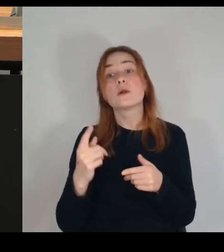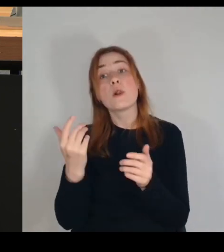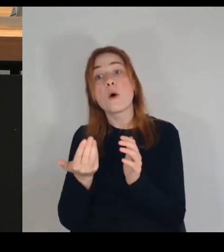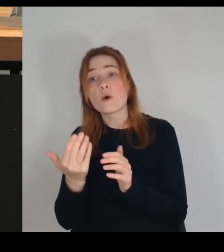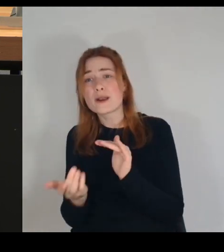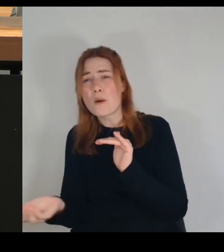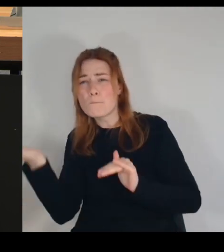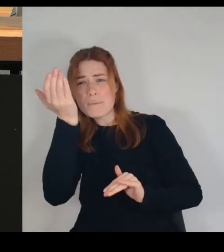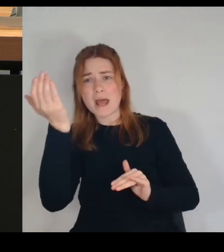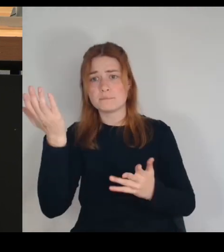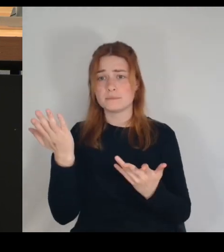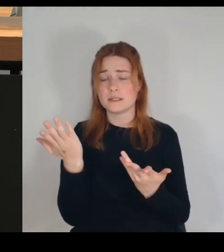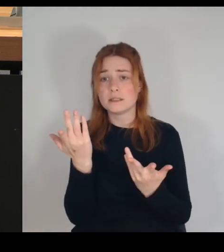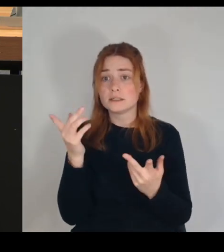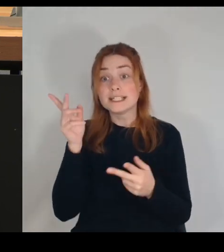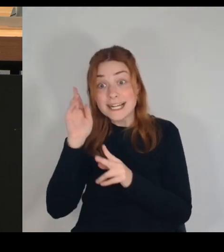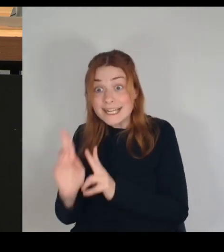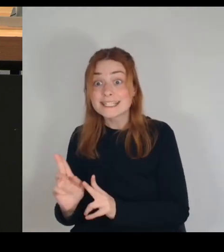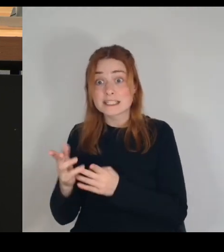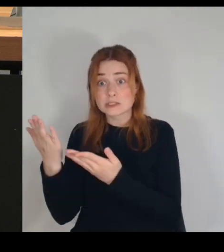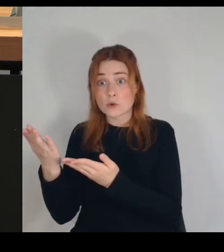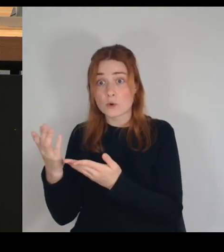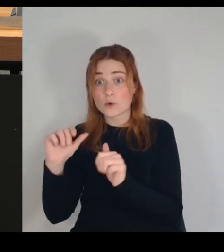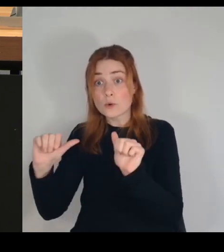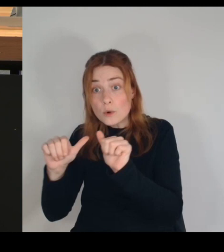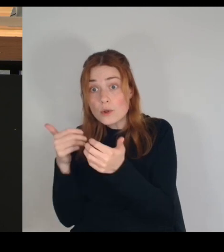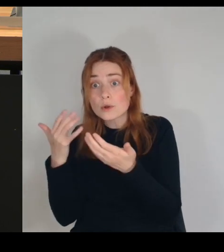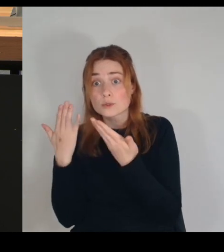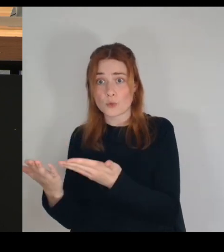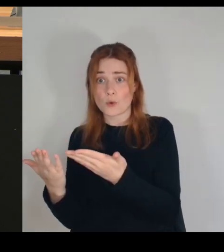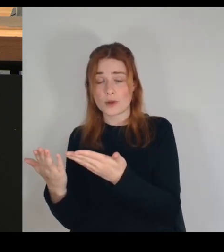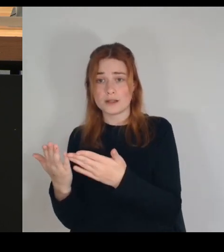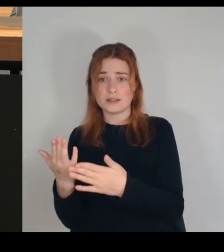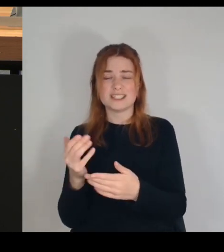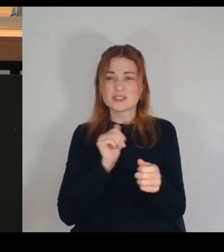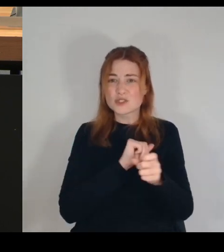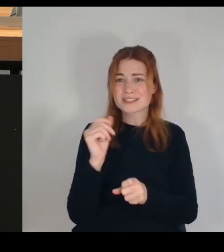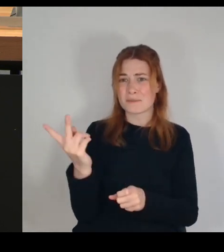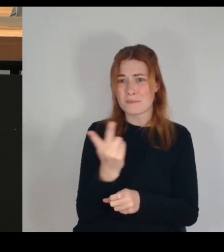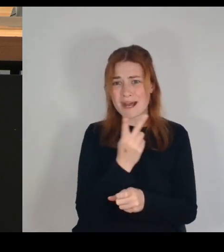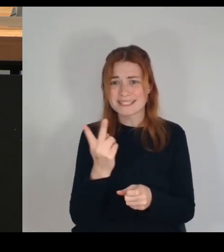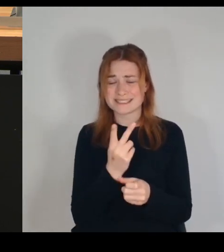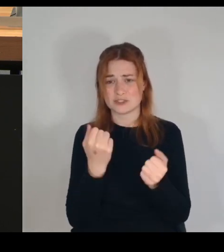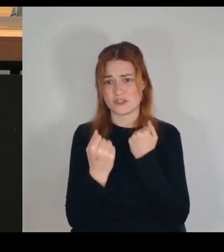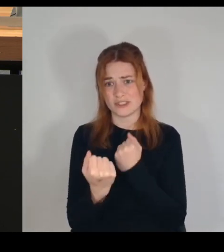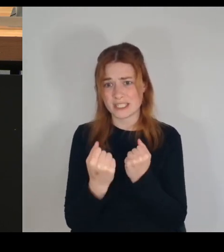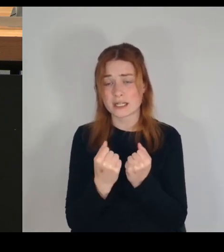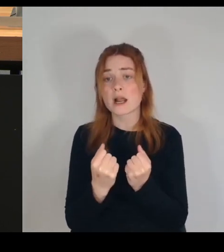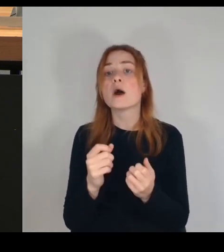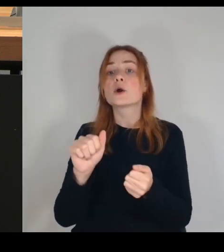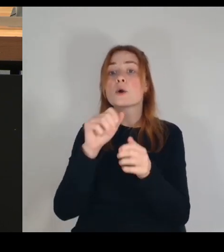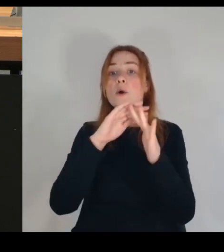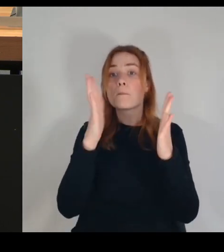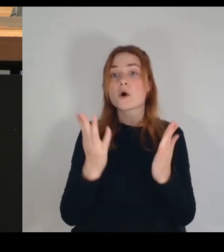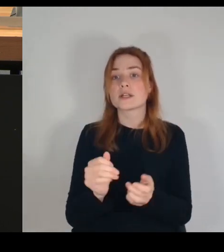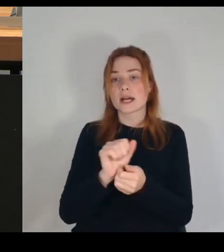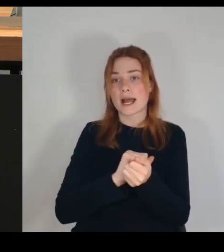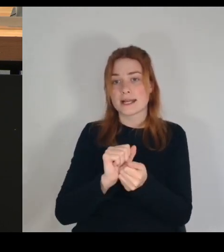So sind die Mindestlöhne in der Gebäudereinigung nur noch gering unter dem des TVLS. Das darf man wirklich nicht vergessen, welche Entwicklung getan wurde.